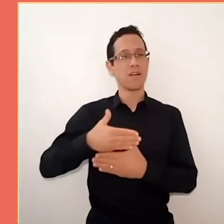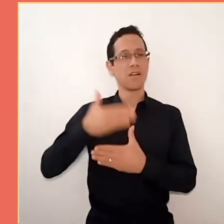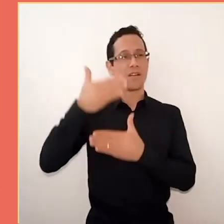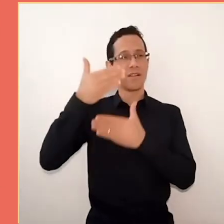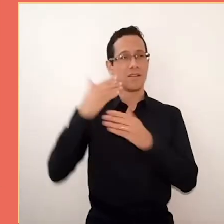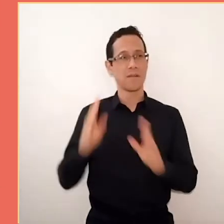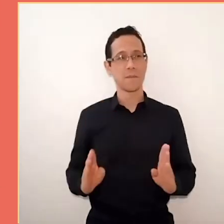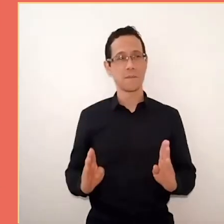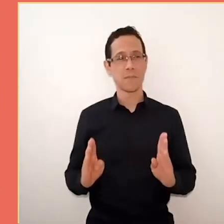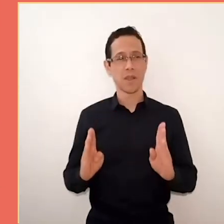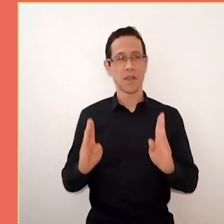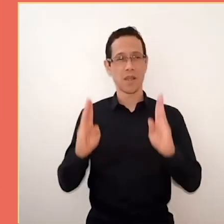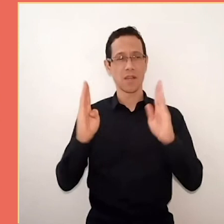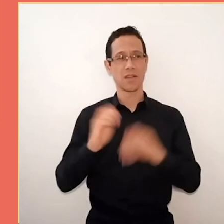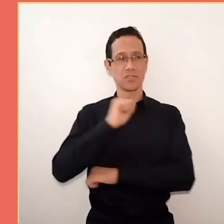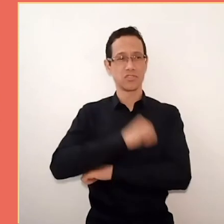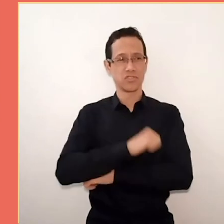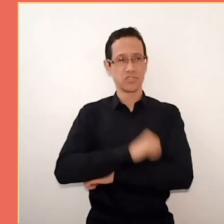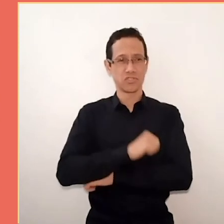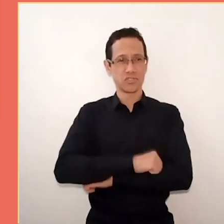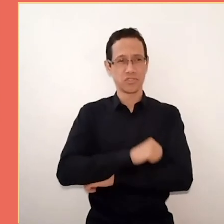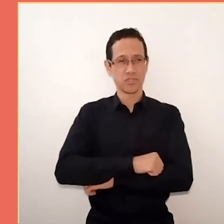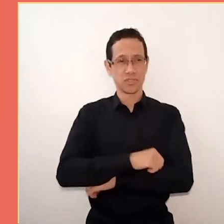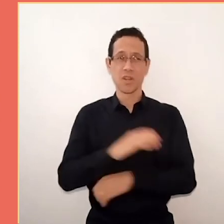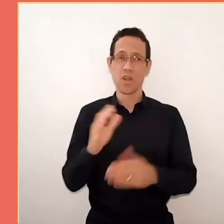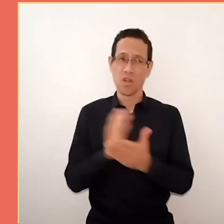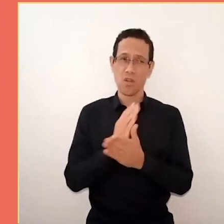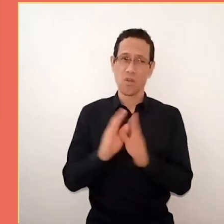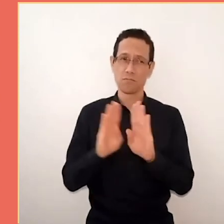cheio de janelinhas, algumas já abertas, escancaradas,